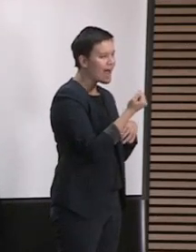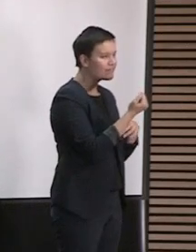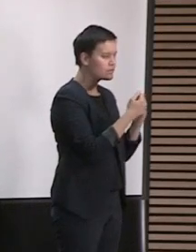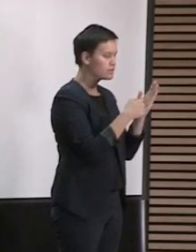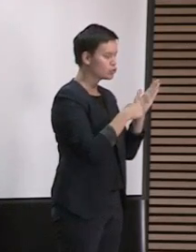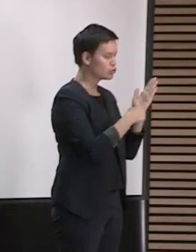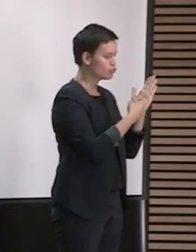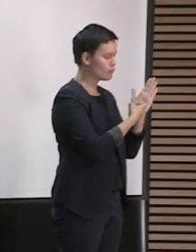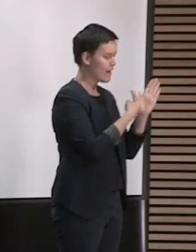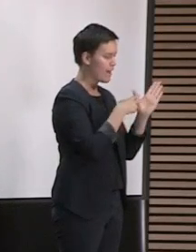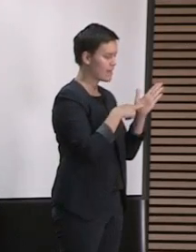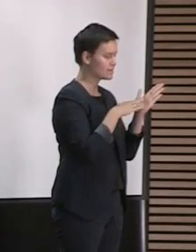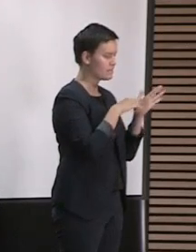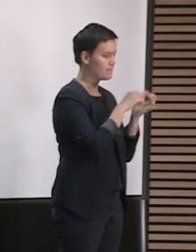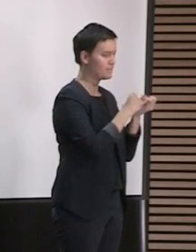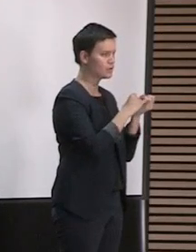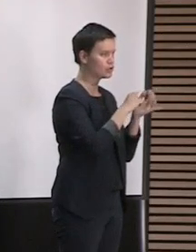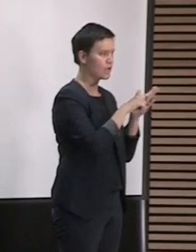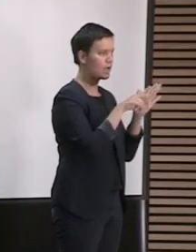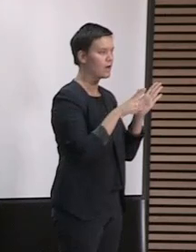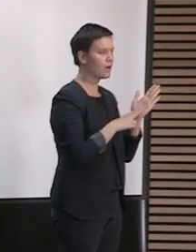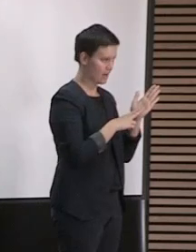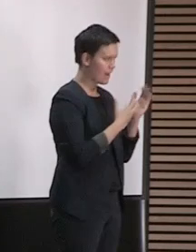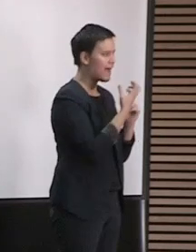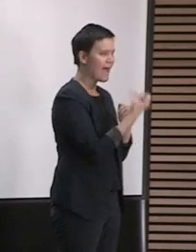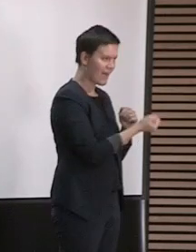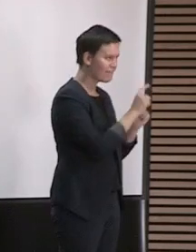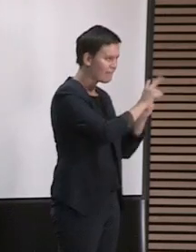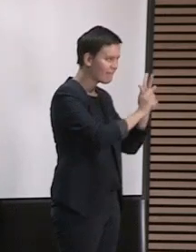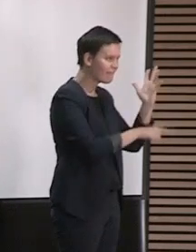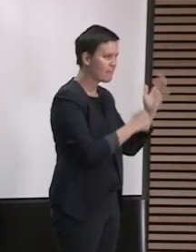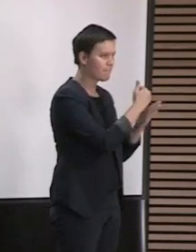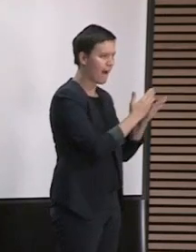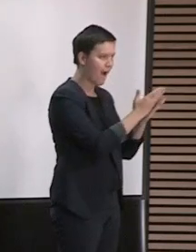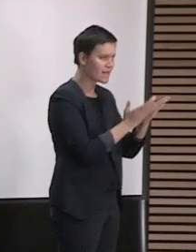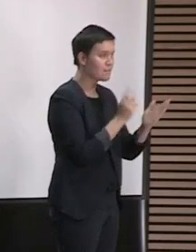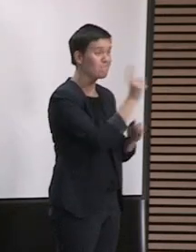He o te awheawhe i mua